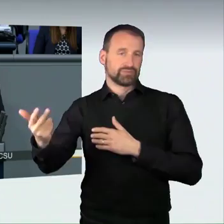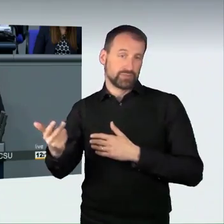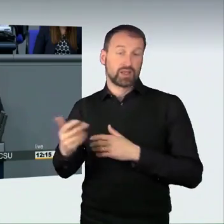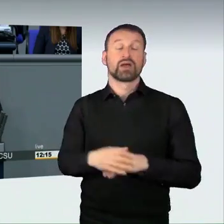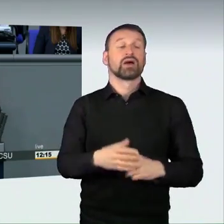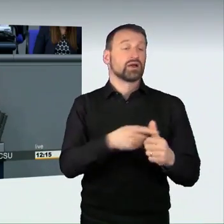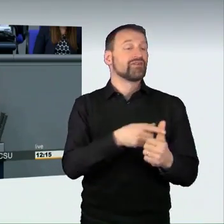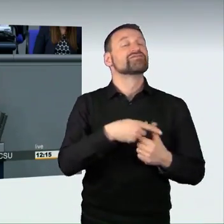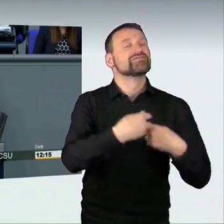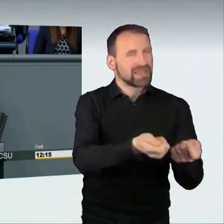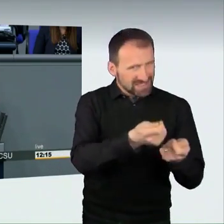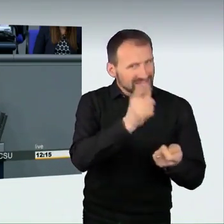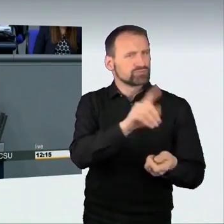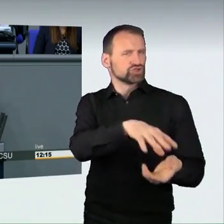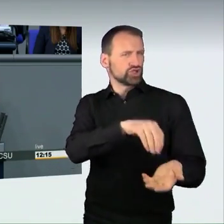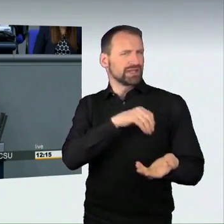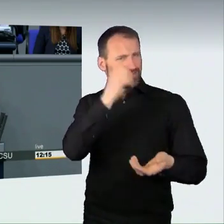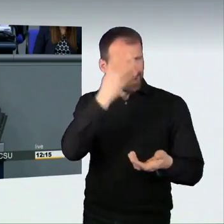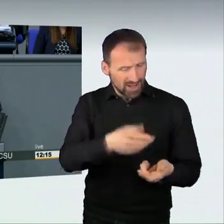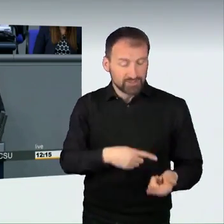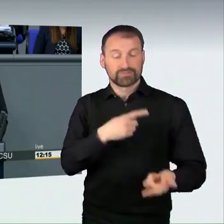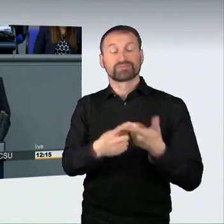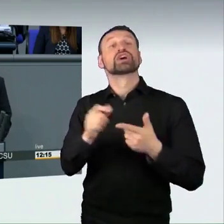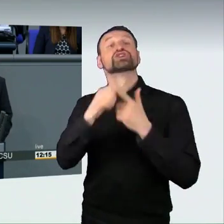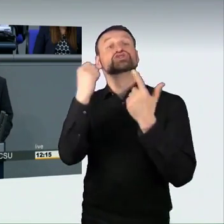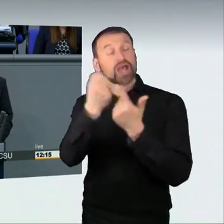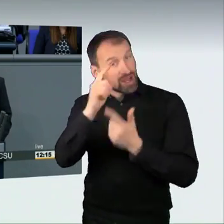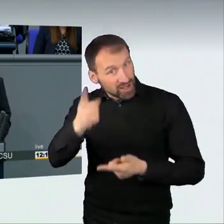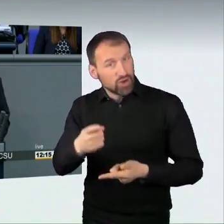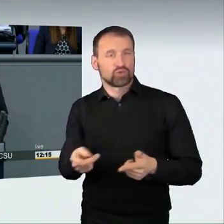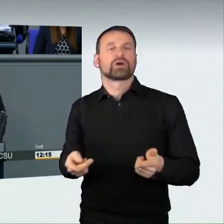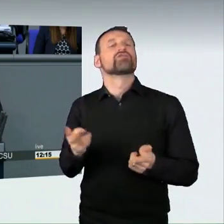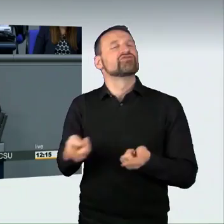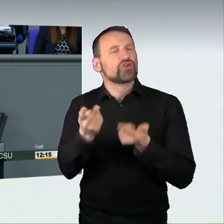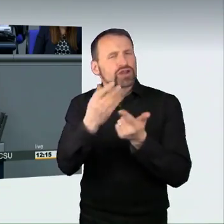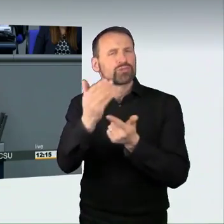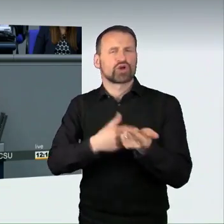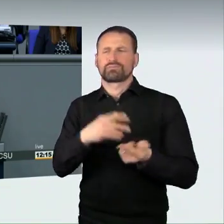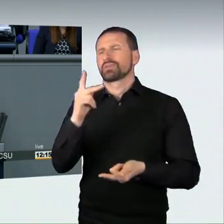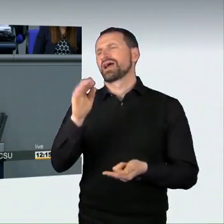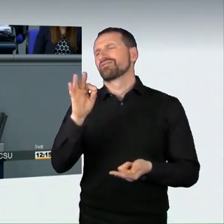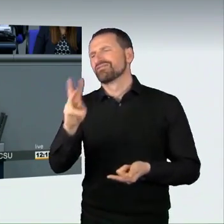Da muss gefördert werden. Es gibt ja eine ganze Reihe von Förderprogrammen bei der KfW. Man kann auch noch überlegen, was man steuerlich machen kann.